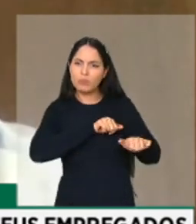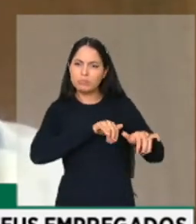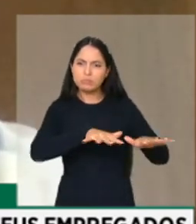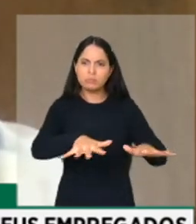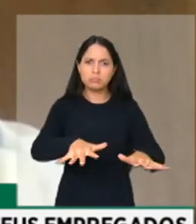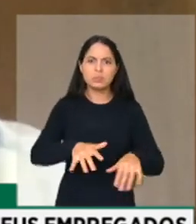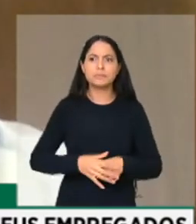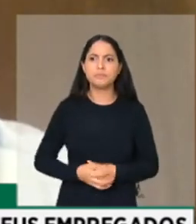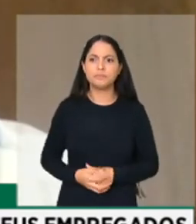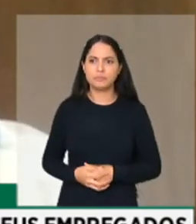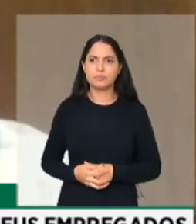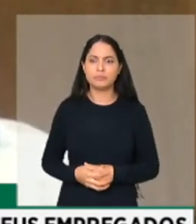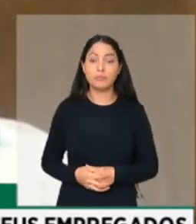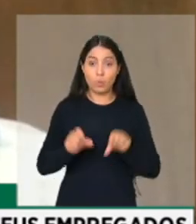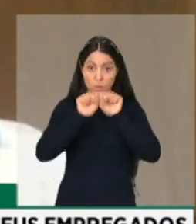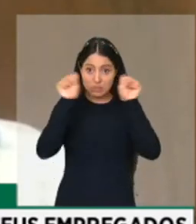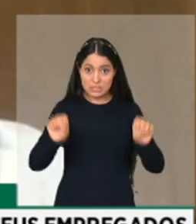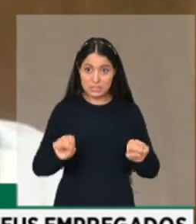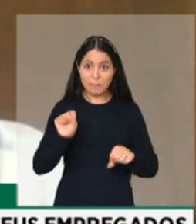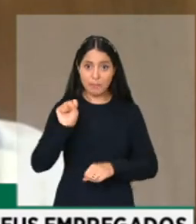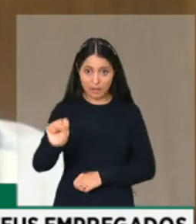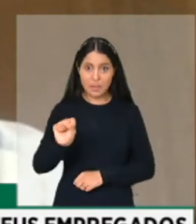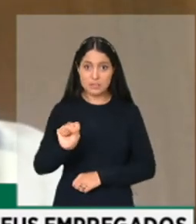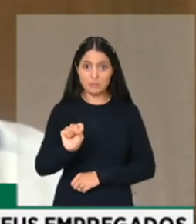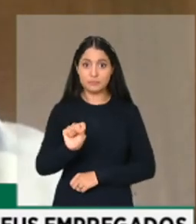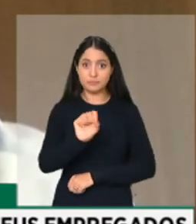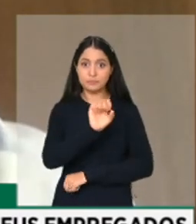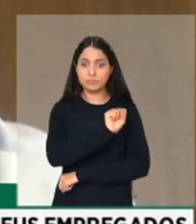POR ORGANIZAÇÕES E INSTITUIÇÕES TODAS REFERENTES AO SETOR PRODUTIVO TAIS COMO: INDÚSTRIA, COMÉ